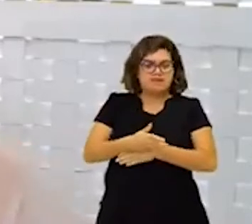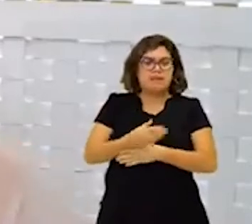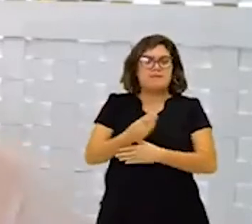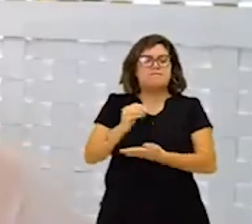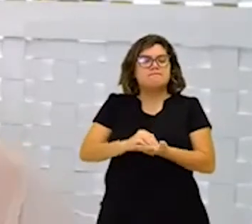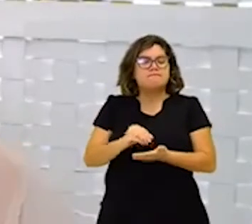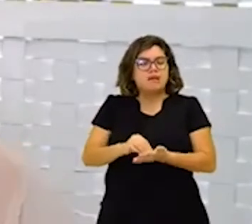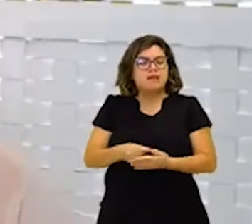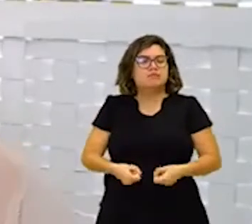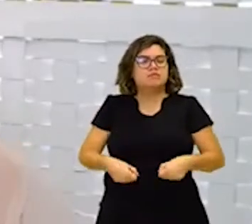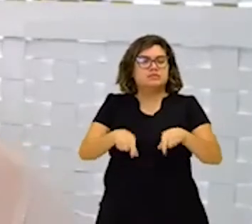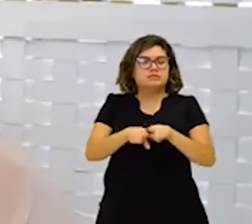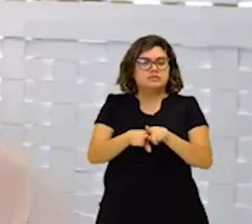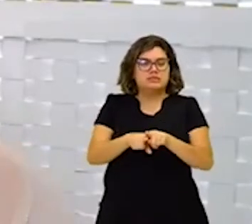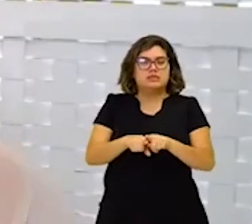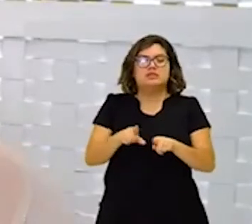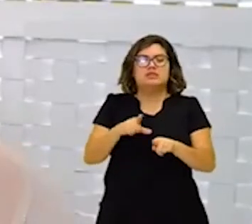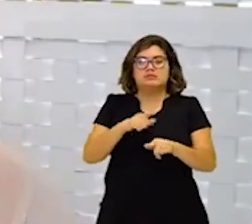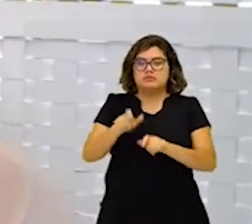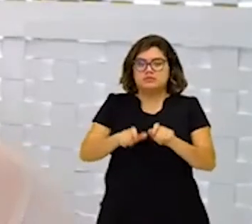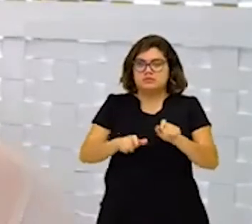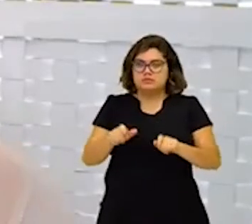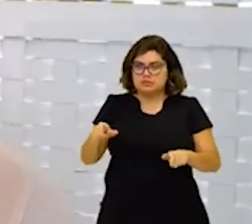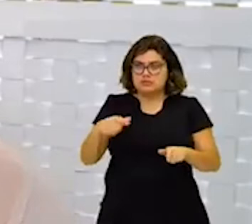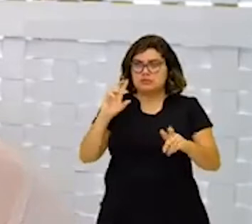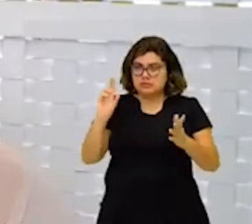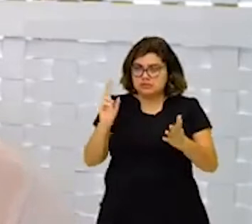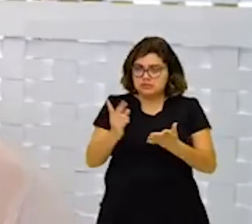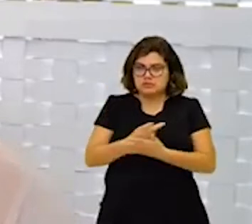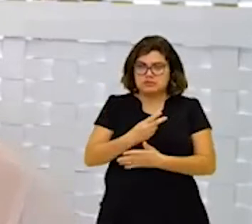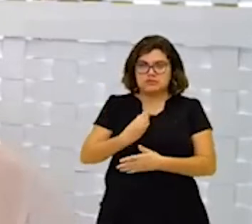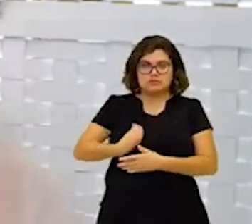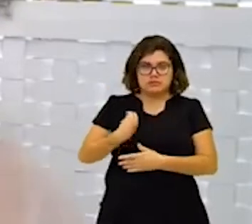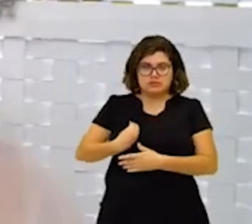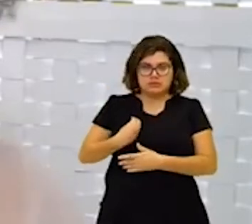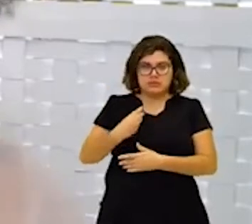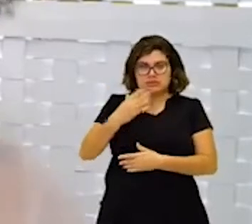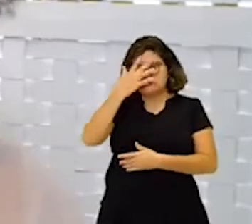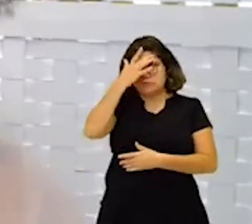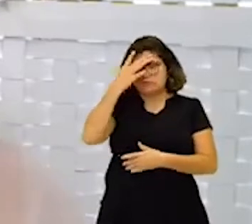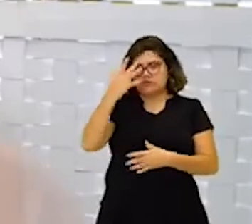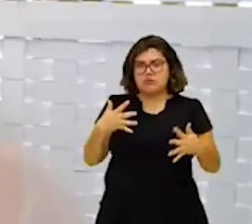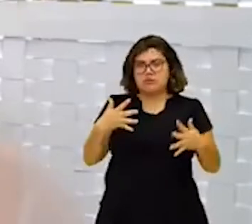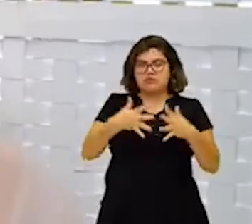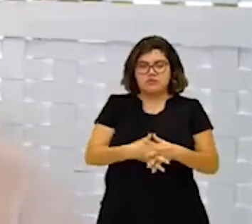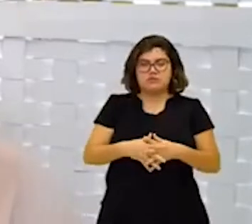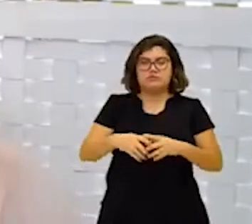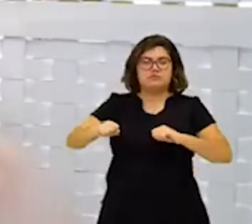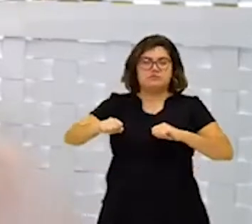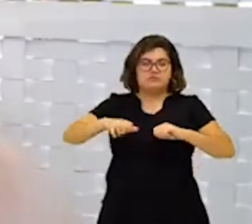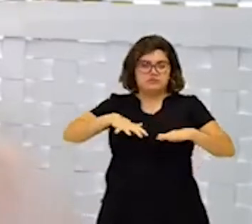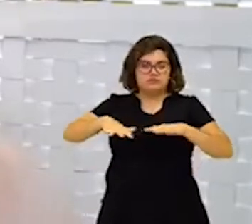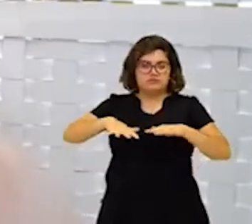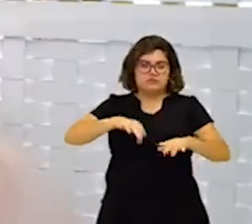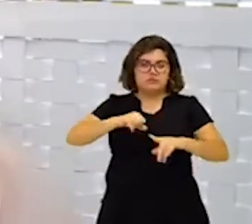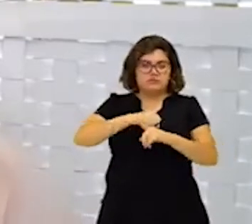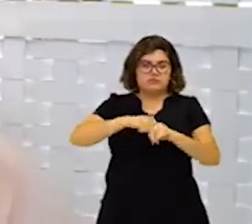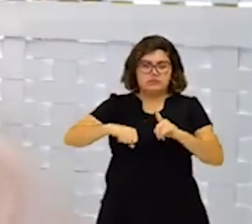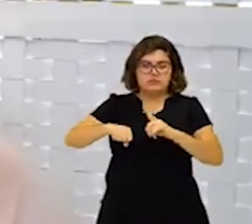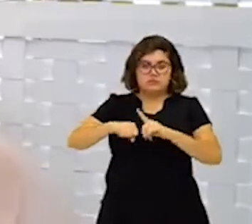tensões que existem muitas vezes confunde o próprio movimento social com os candidatos